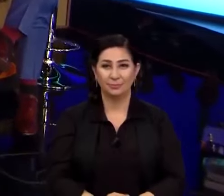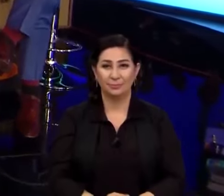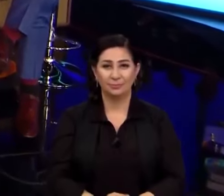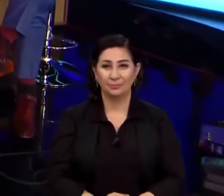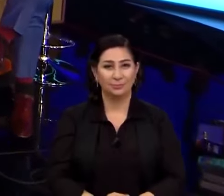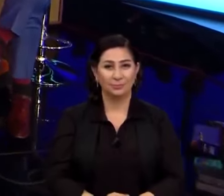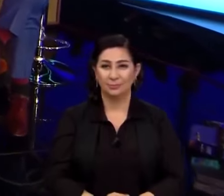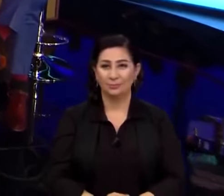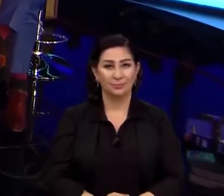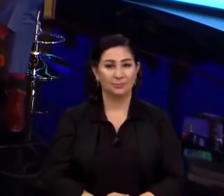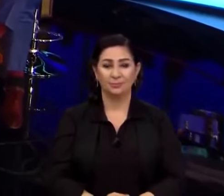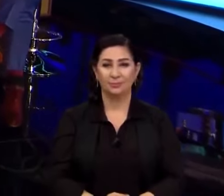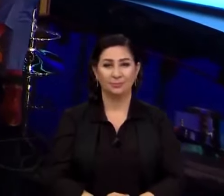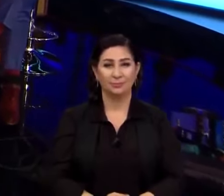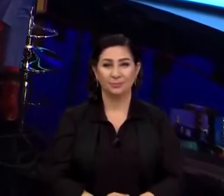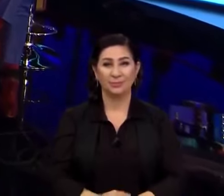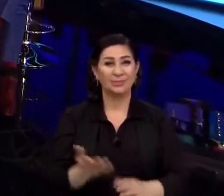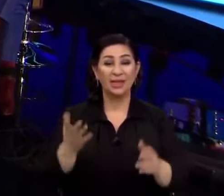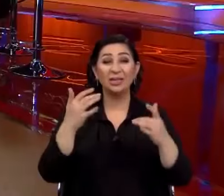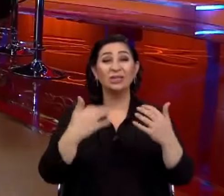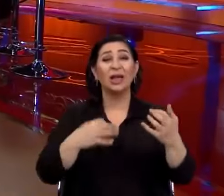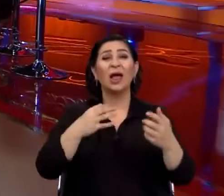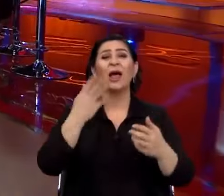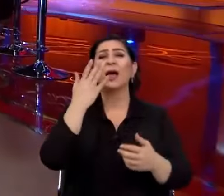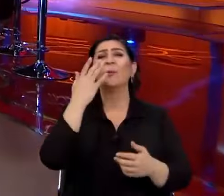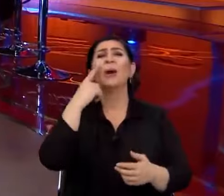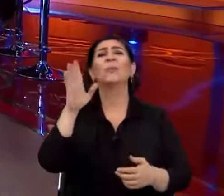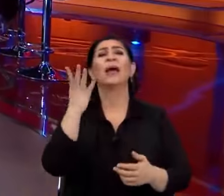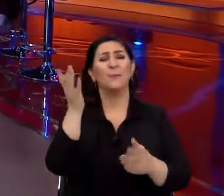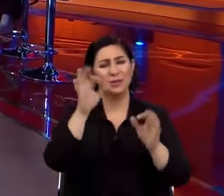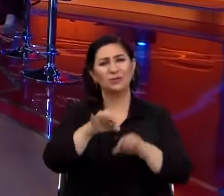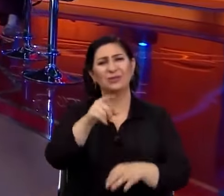mi sen Onların ne çaldığını aldırma